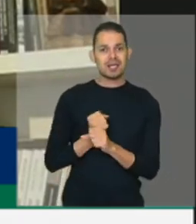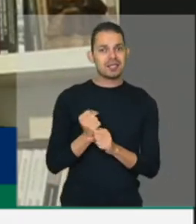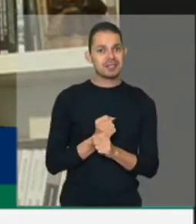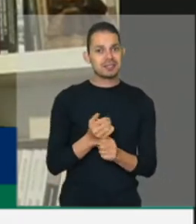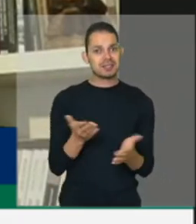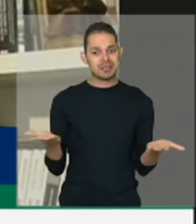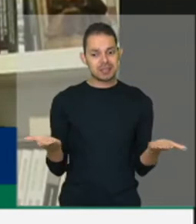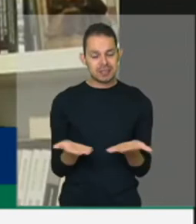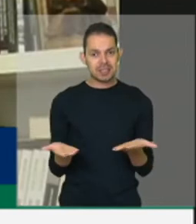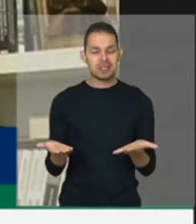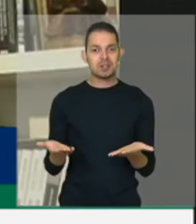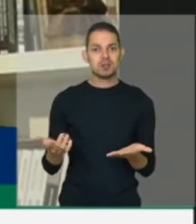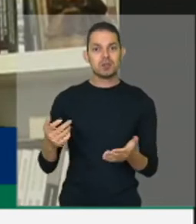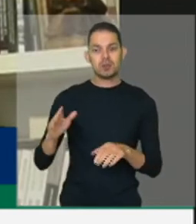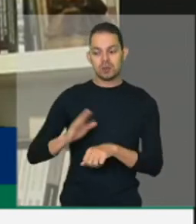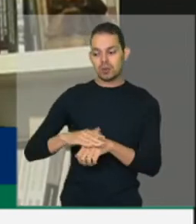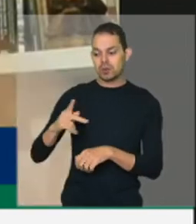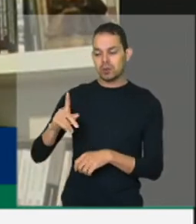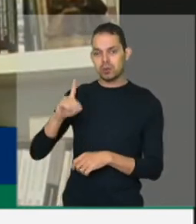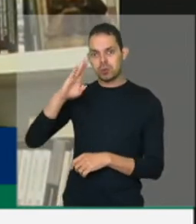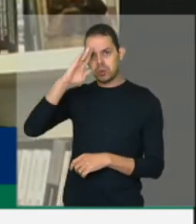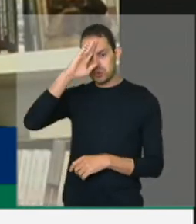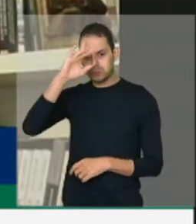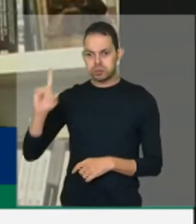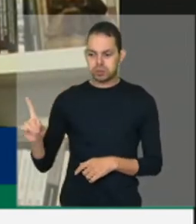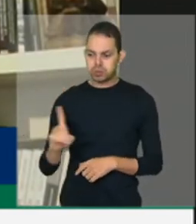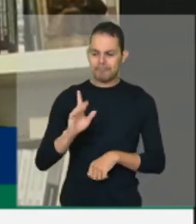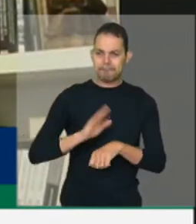DESSE ANO BOLSONARO TEVE ATOS DIRETOS... PRÓPRIOS DELE ENQUANTO PRESIDENTE DA